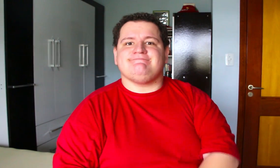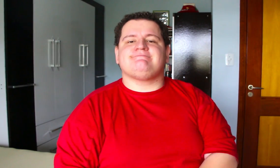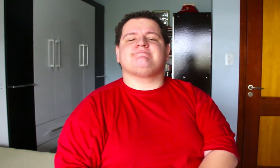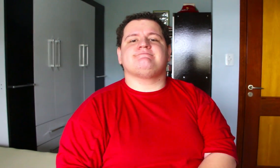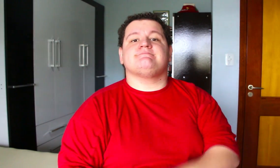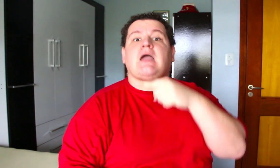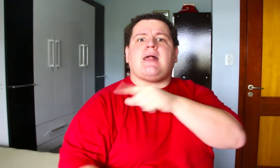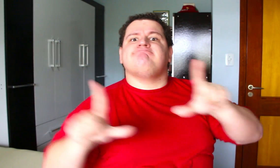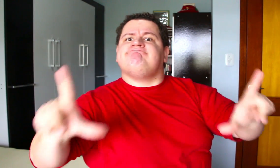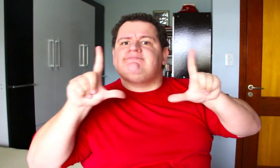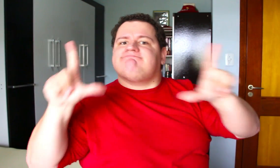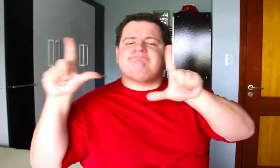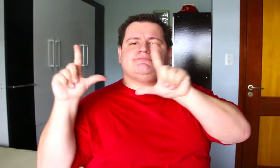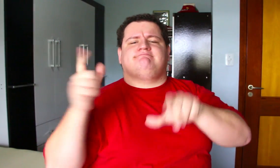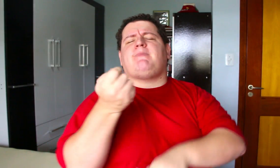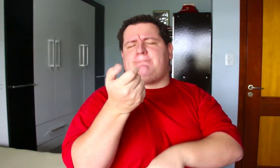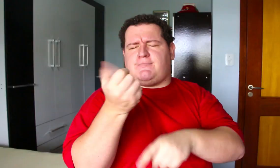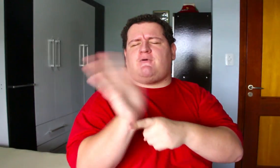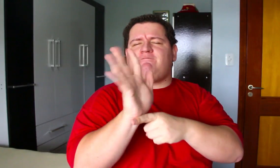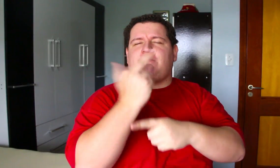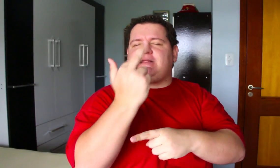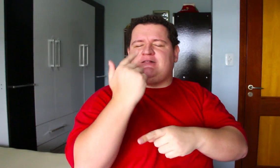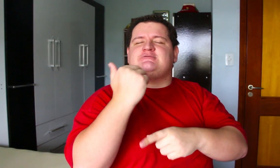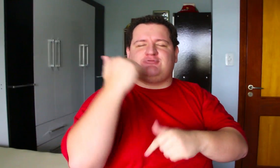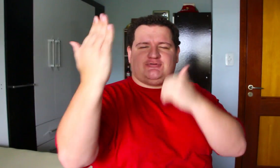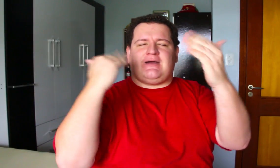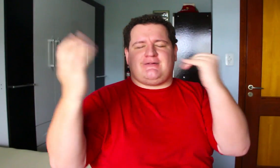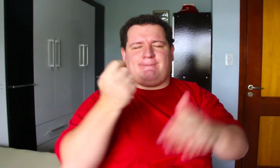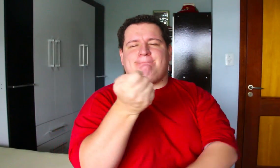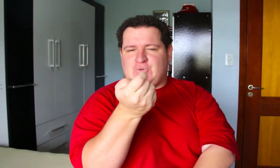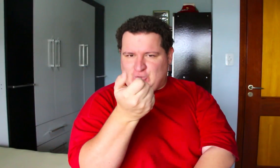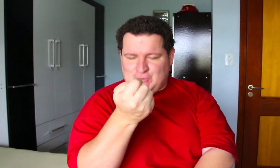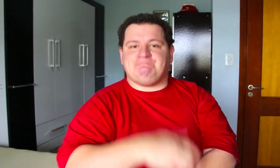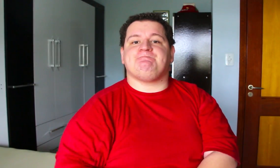Ele participou dos pouquíssimos filmes estrangeiros.